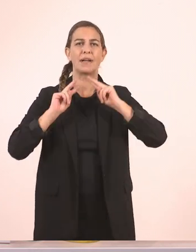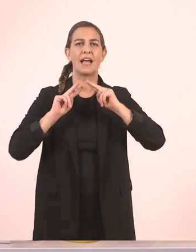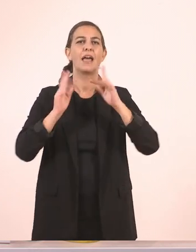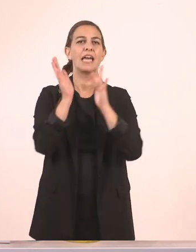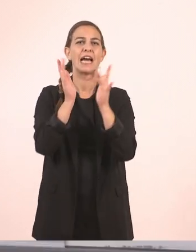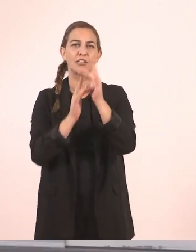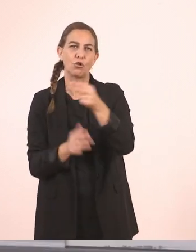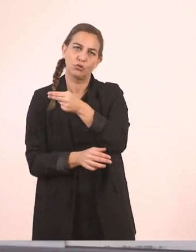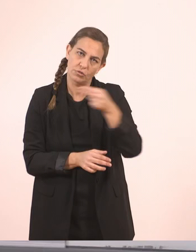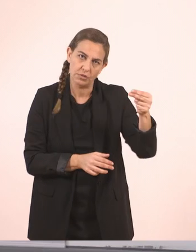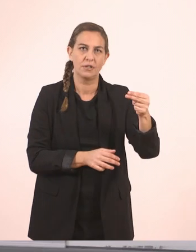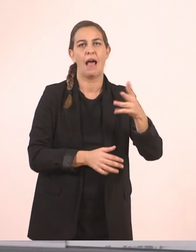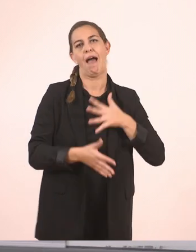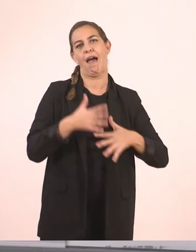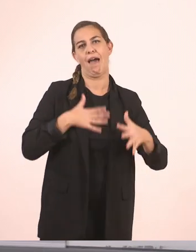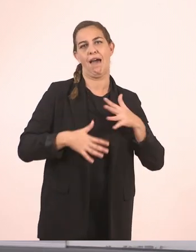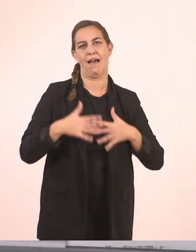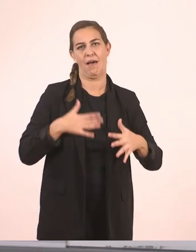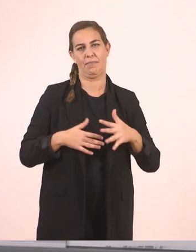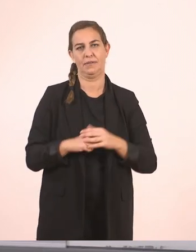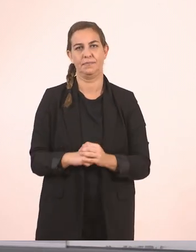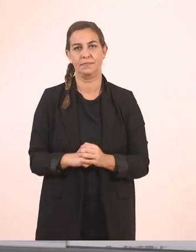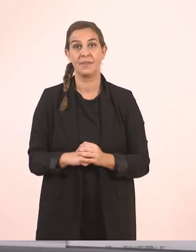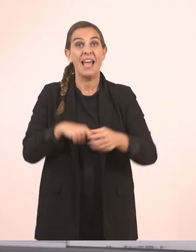Γι' αυτό λοιπόν το βασικό μήνυμα των Χριστουγέννων,